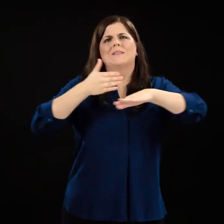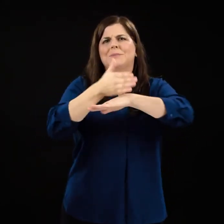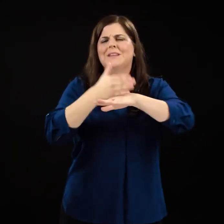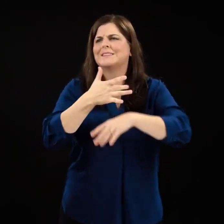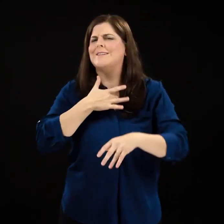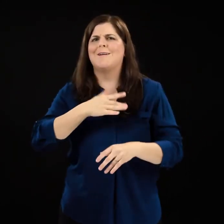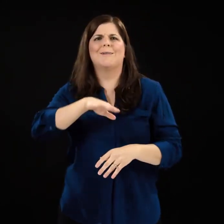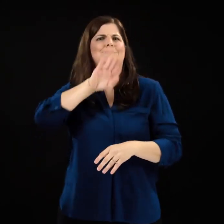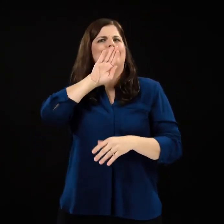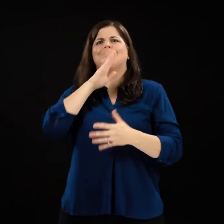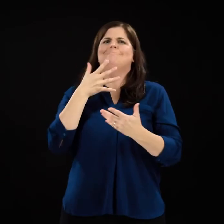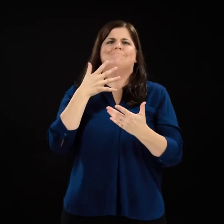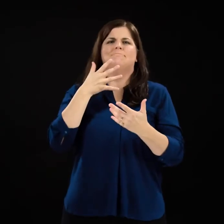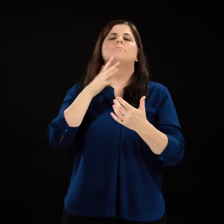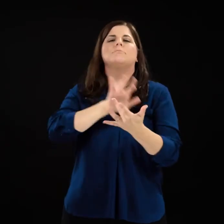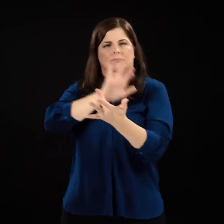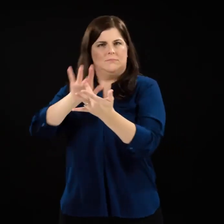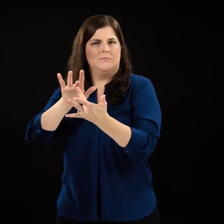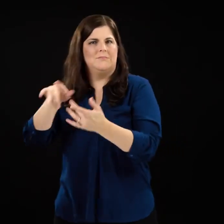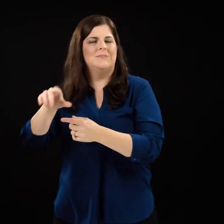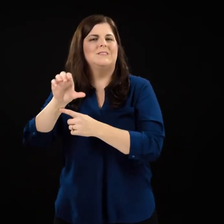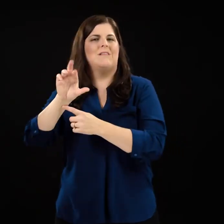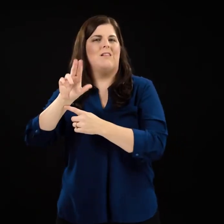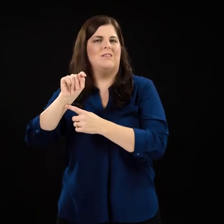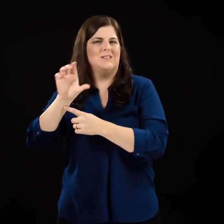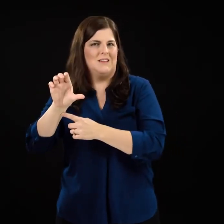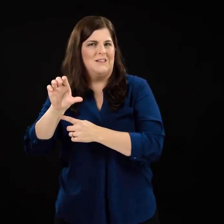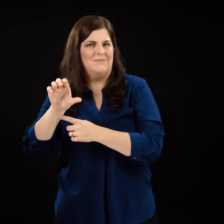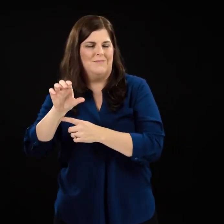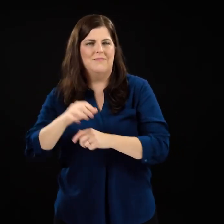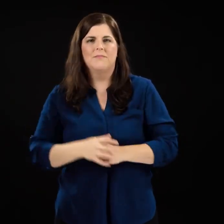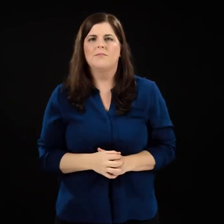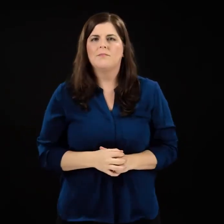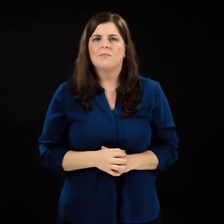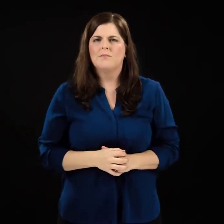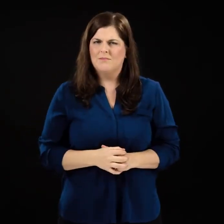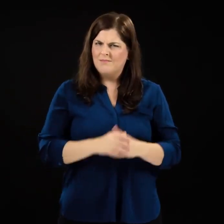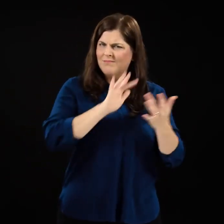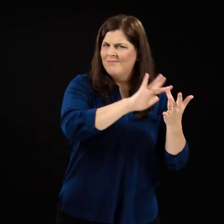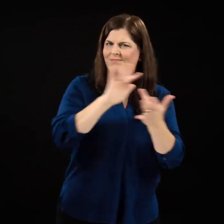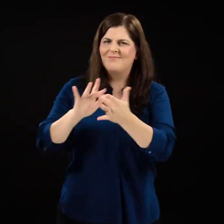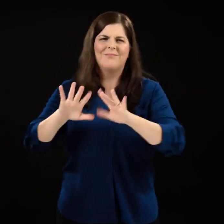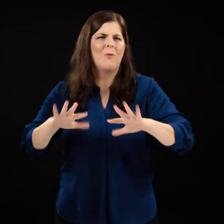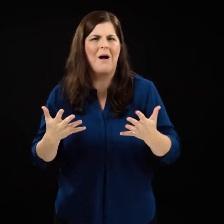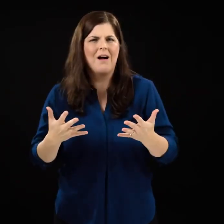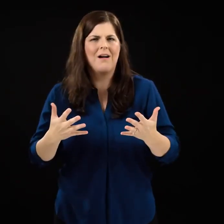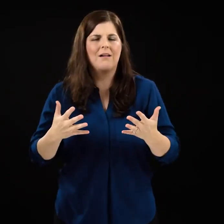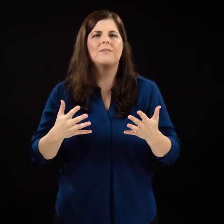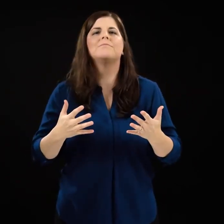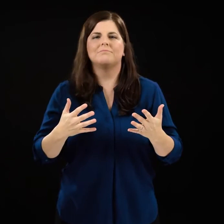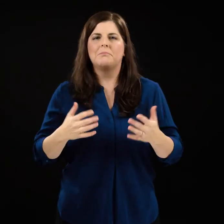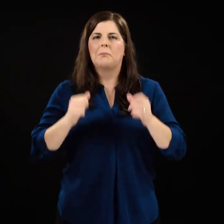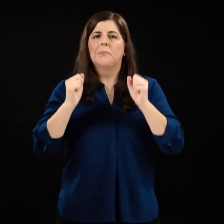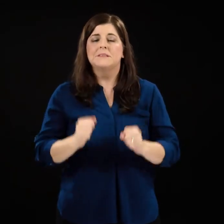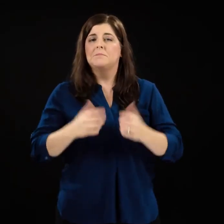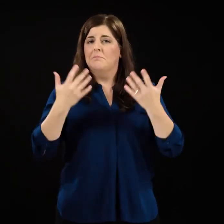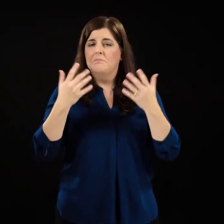Télécopieur : 1-877-782-2924 Voici comment communiquer avec le CRTC :